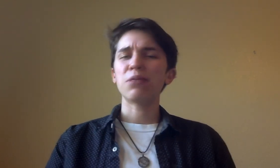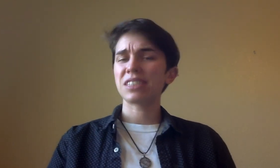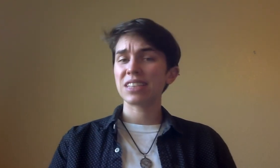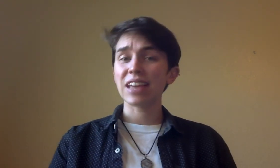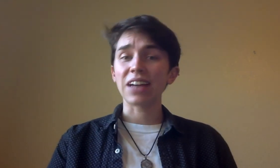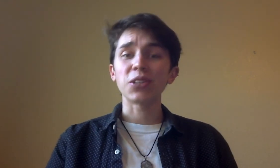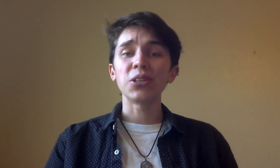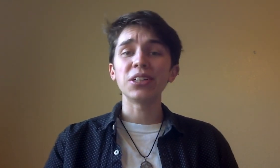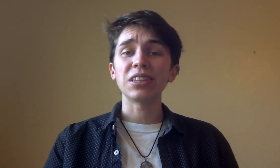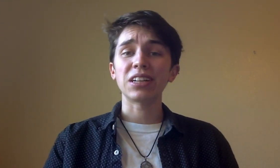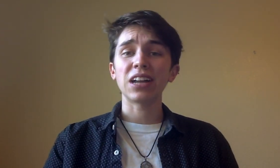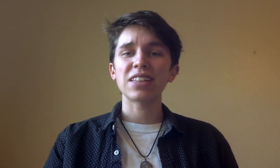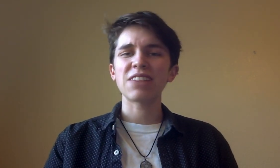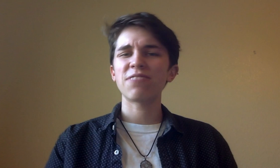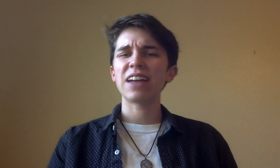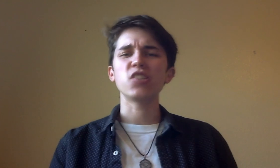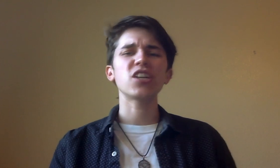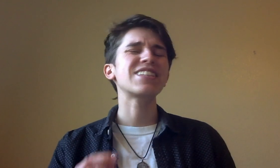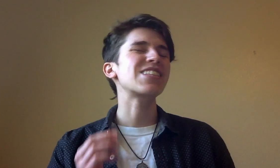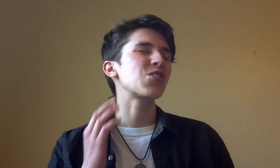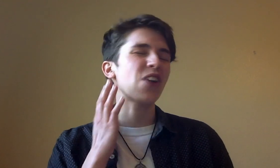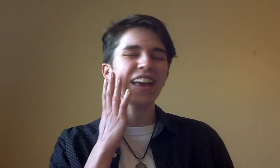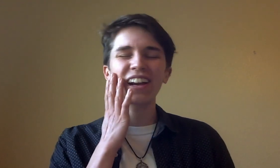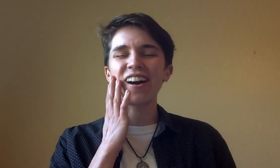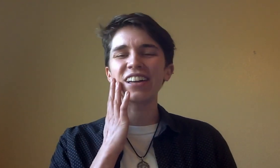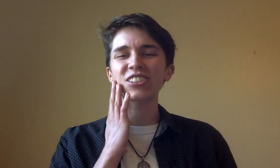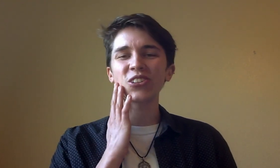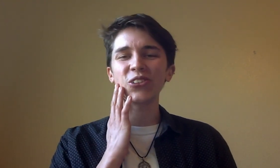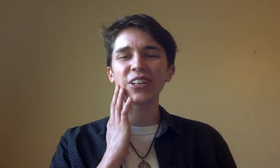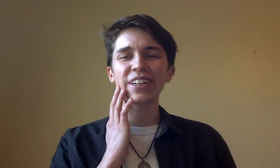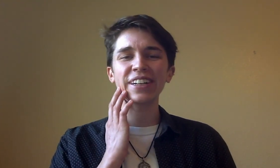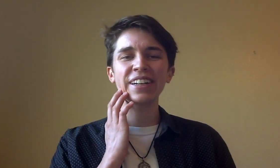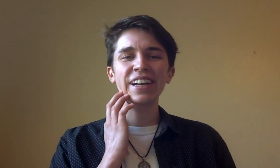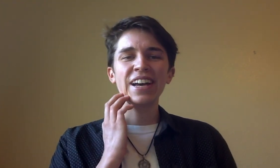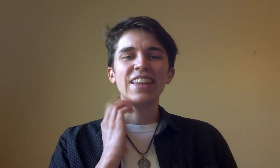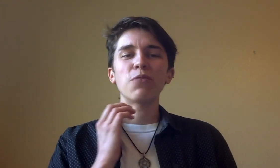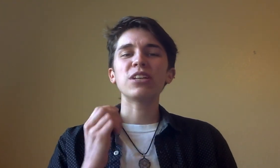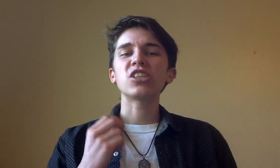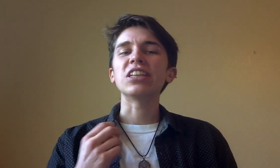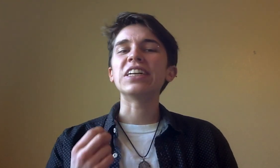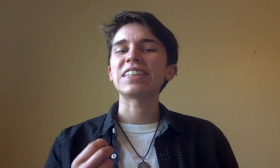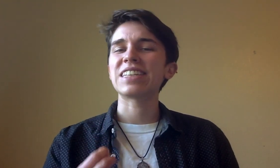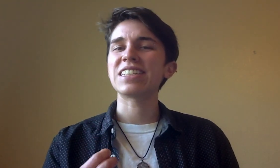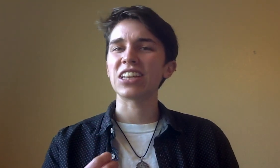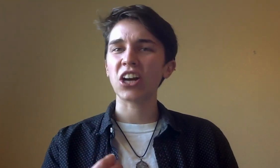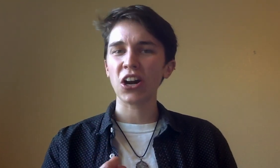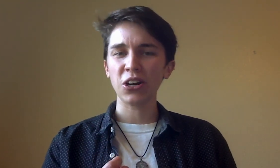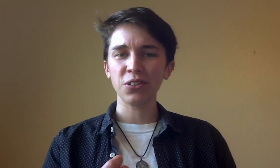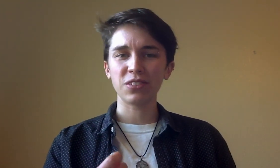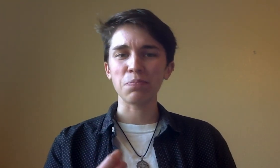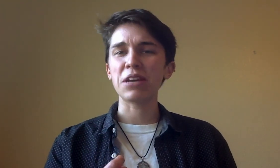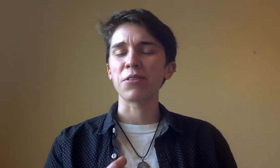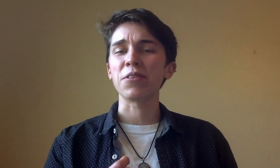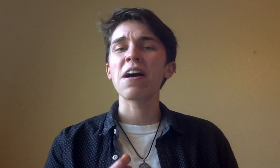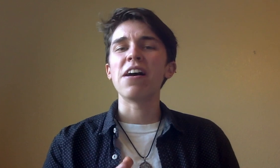Quiero ver a esa chica en el armario encontrar el contorno correcto, que cuando se mira al espejo curvo